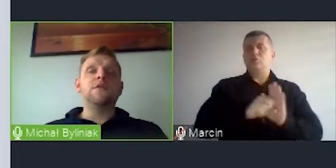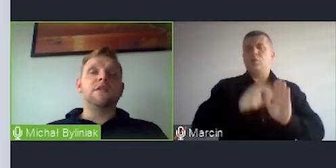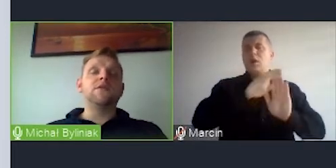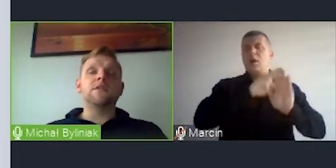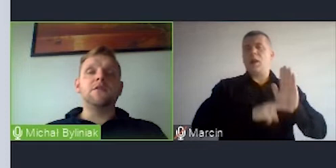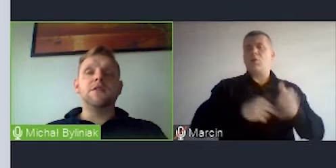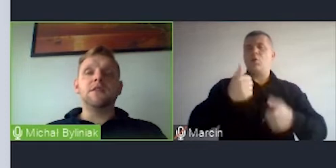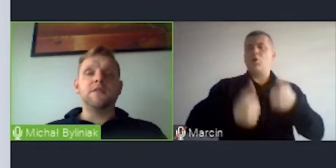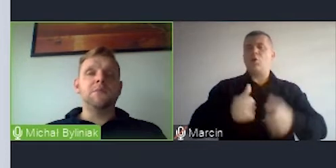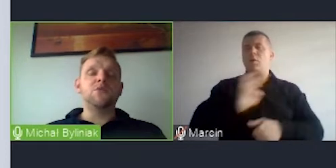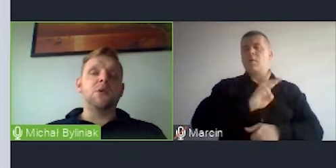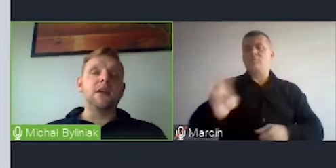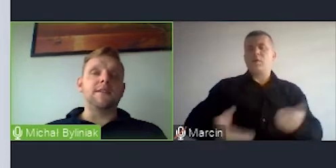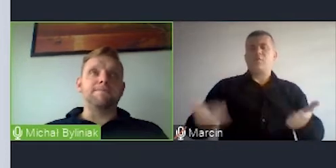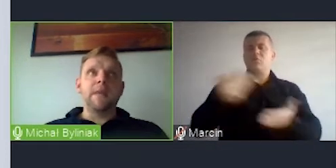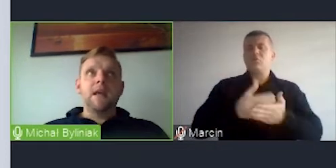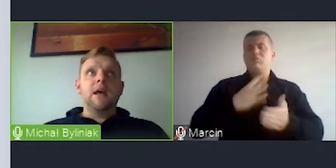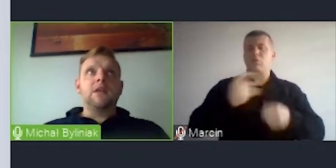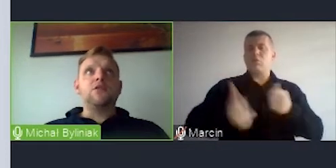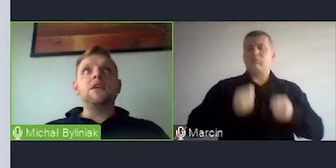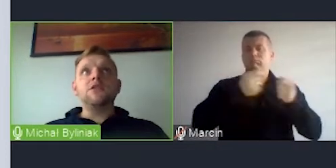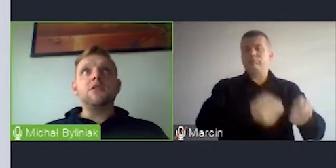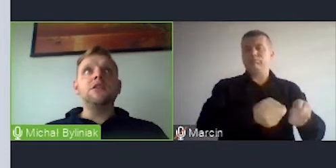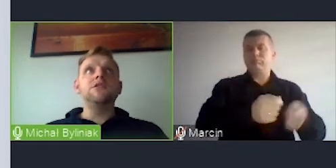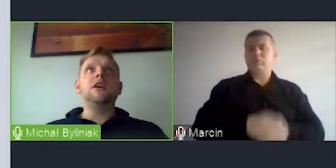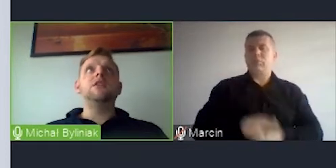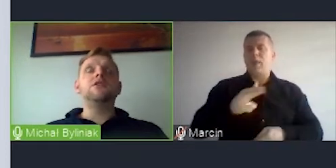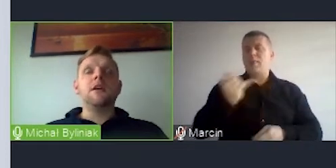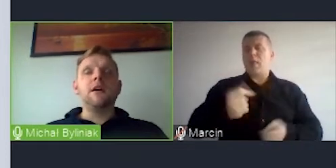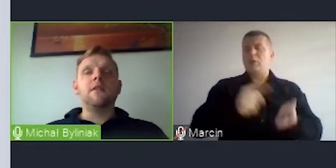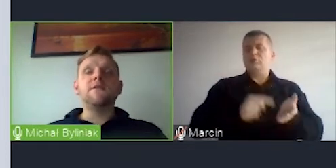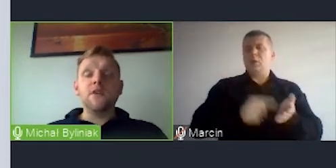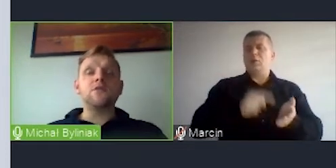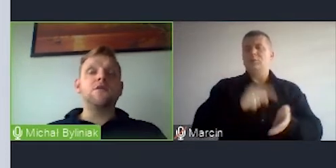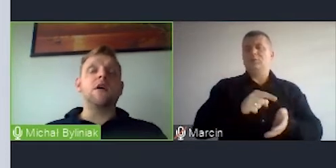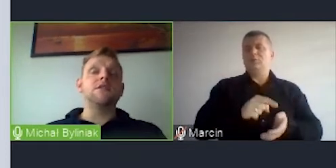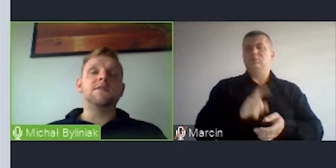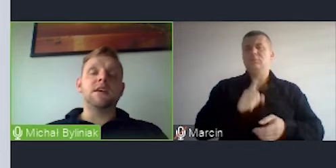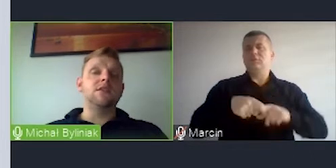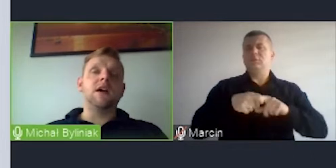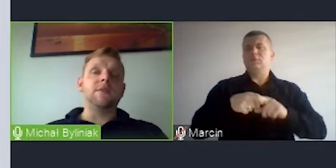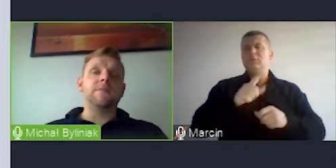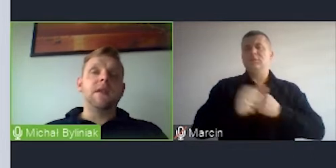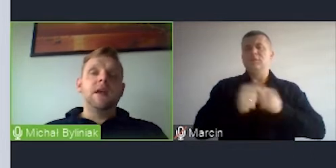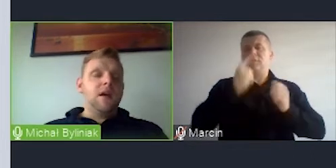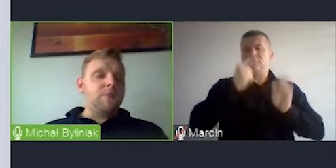w którym wasz wniosek o dofinasowanie był składany. To najczęściej dzieje się w związku ze wskaźnikami